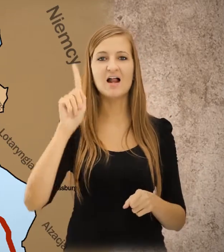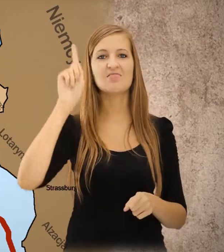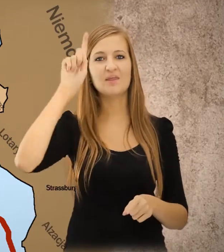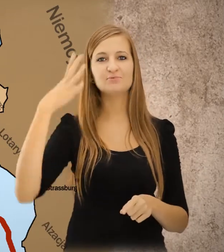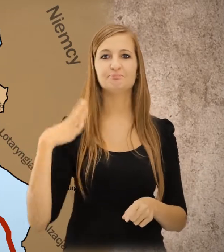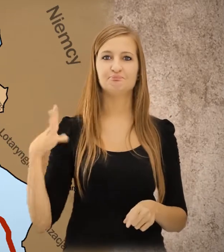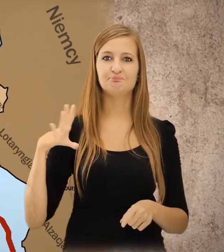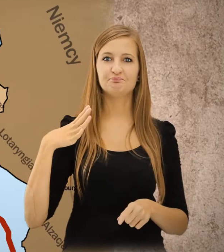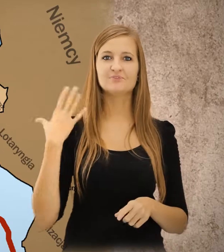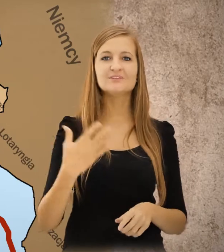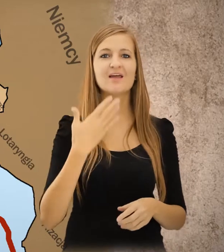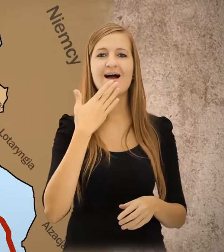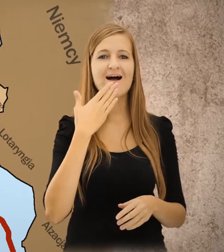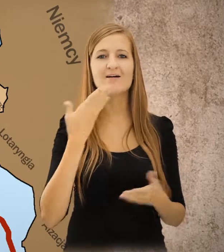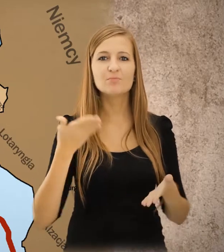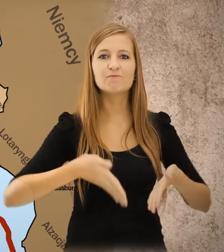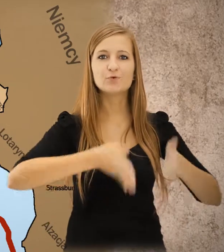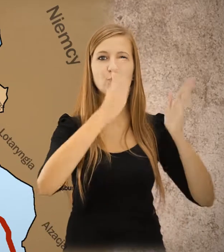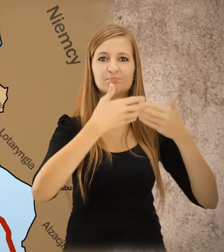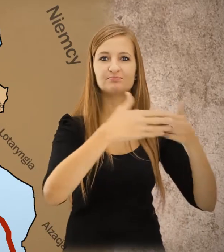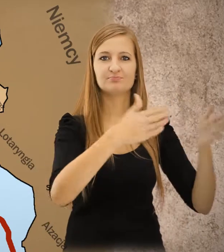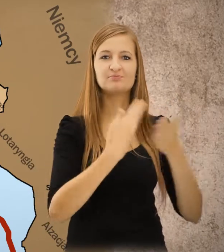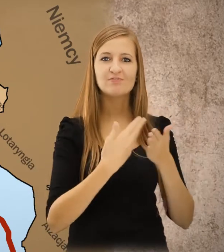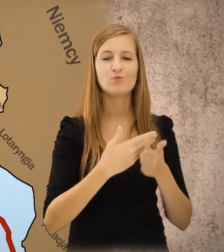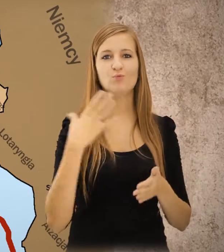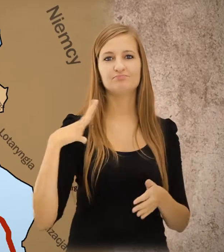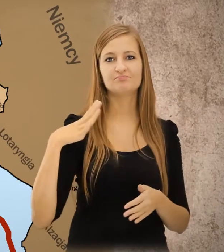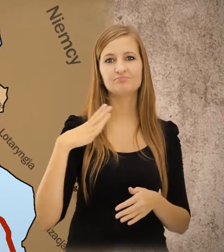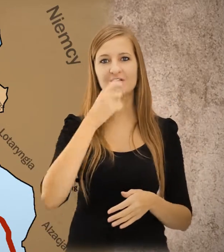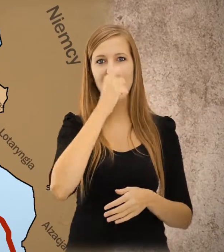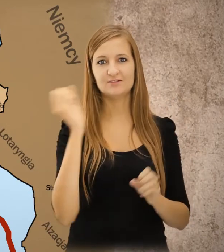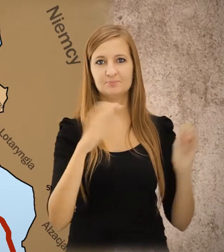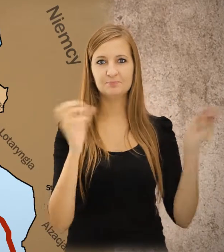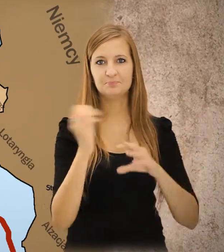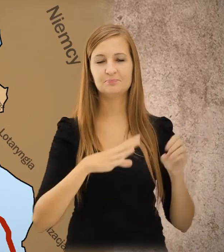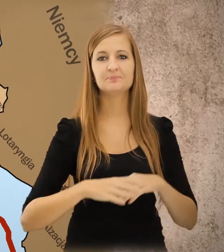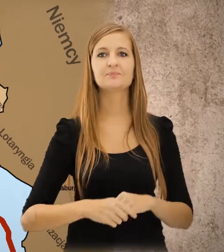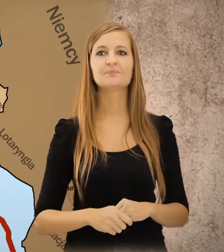ale Niemcy je złamali, bo chcieli przełamać front.